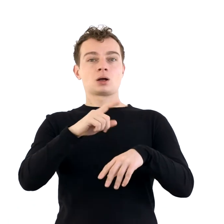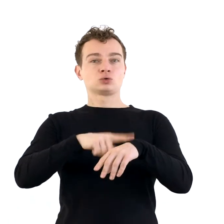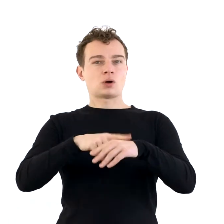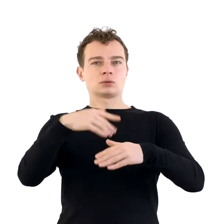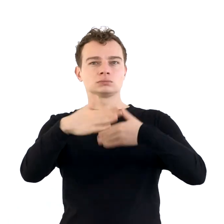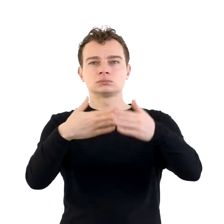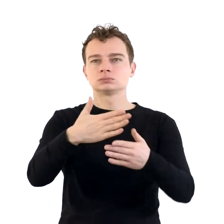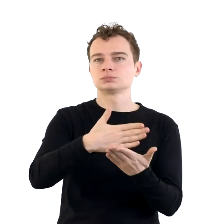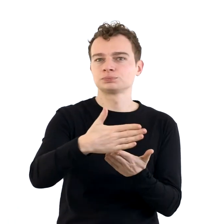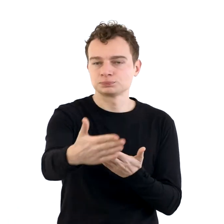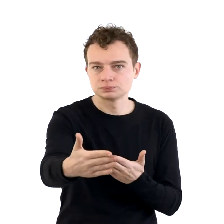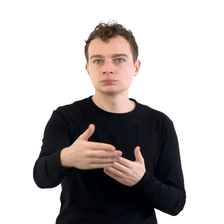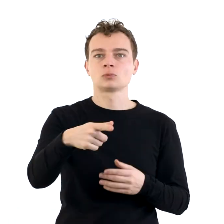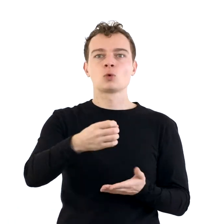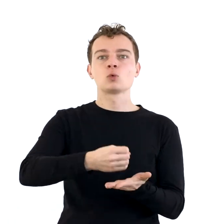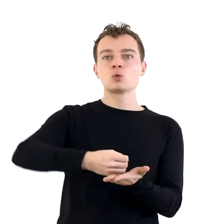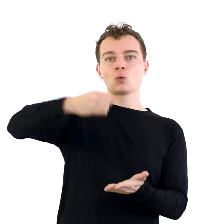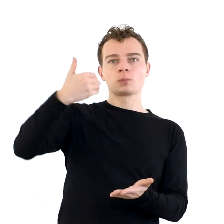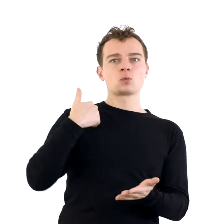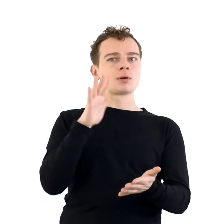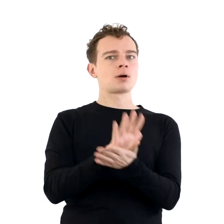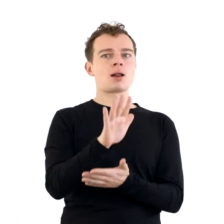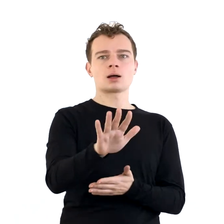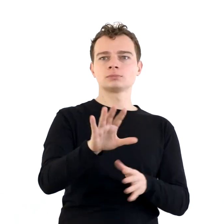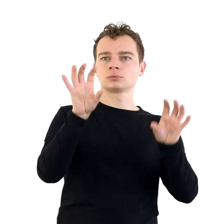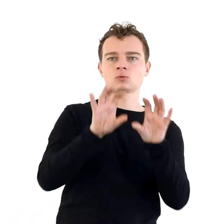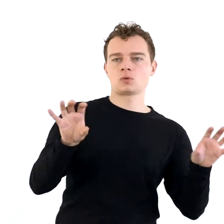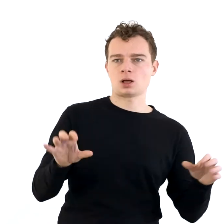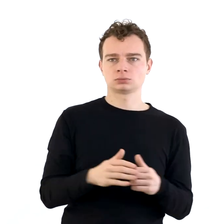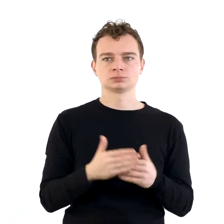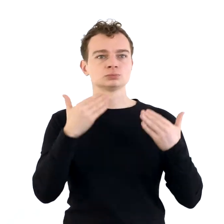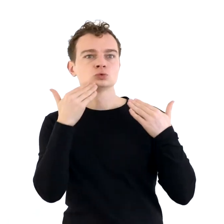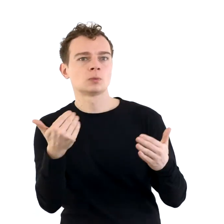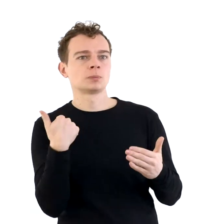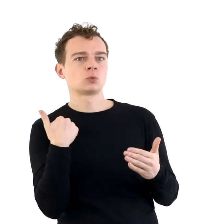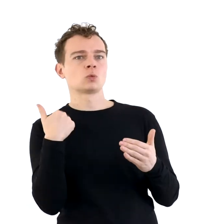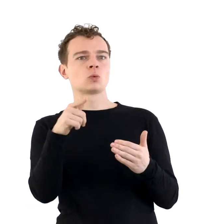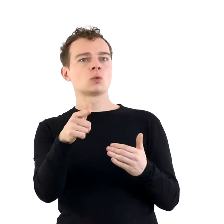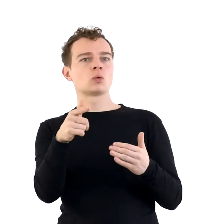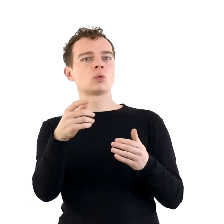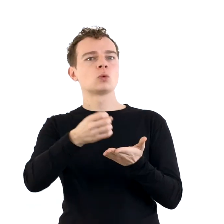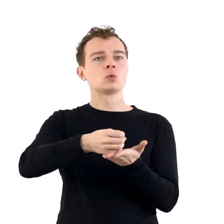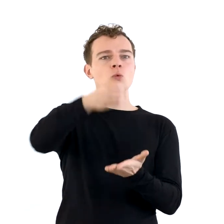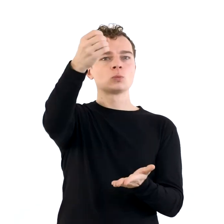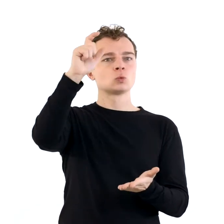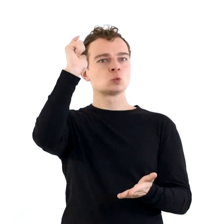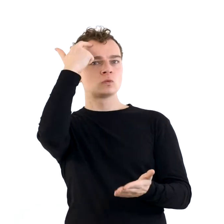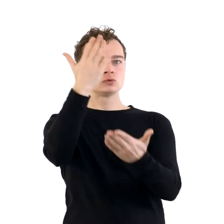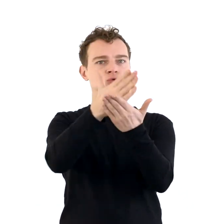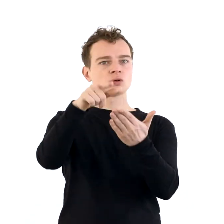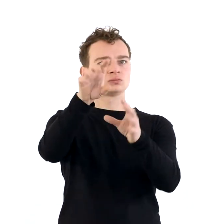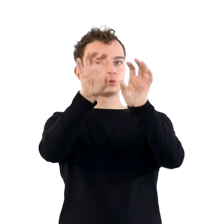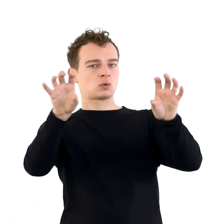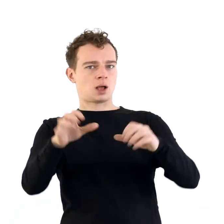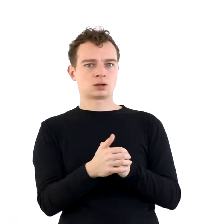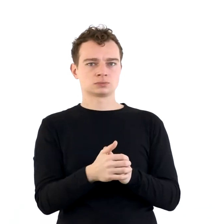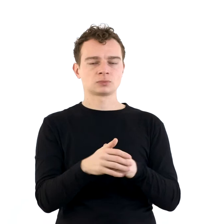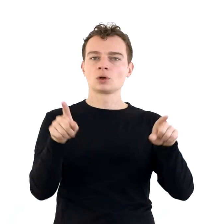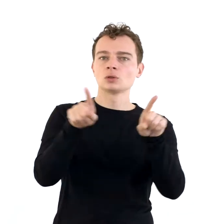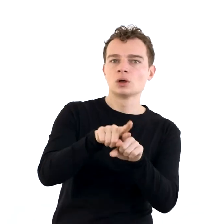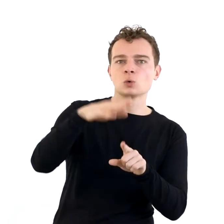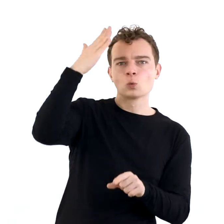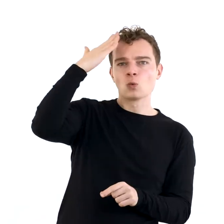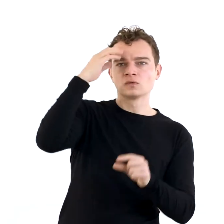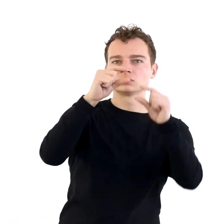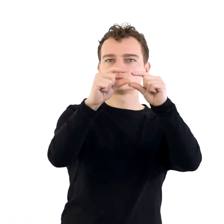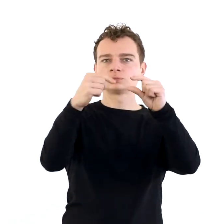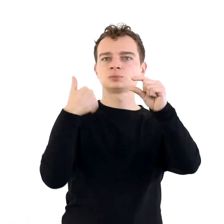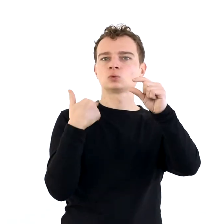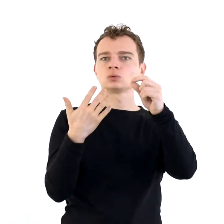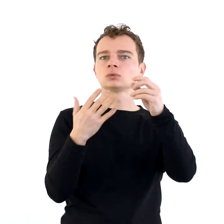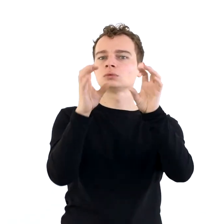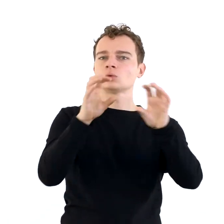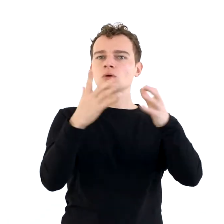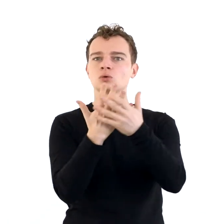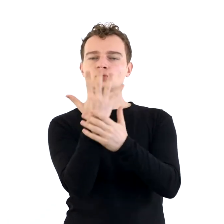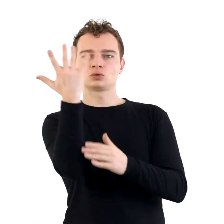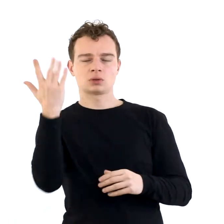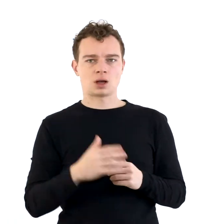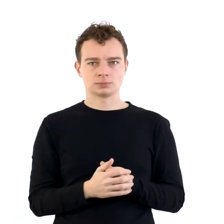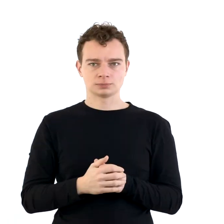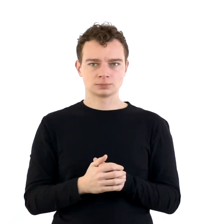Z biegiem czasu kolumna zaczęła też pełnić funkcję dekoracyjną, dzięki zdobieniu trzonu i roślinnemu kształtowi głowicy.